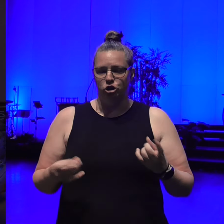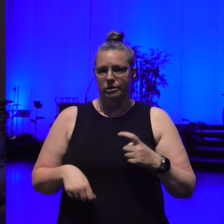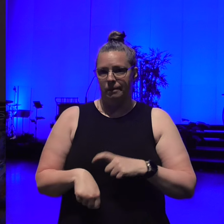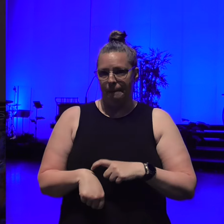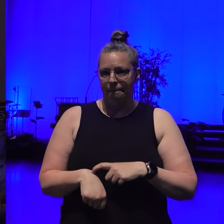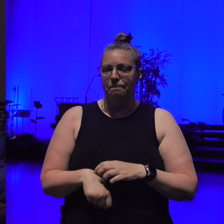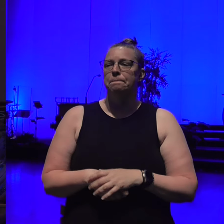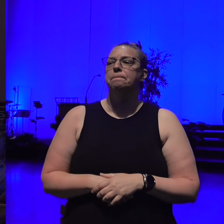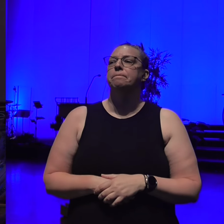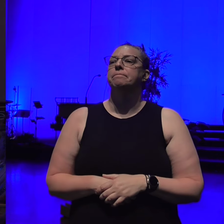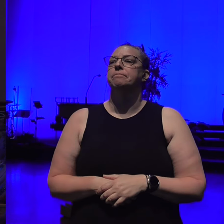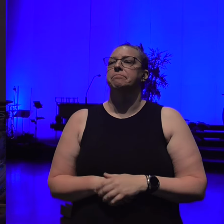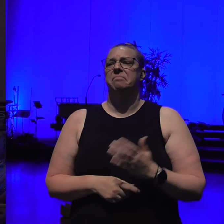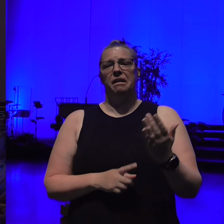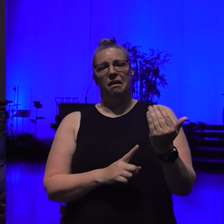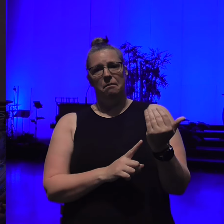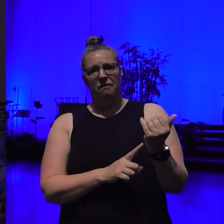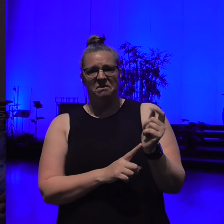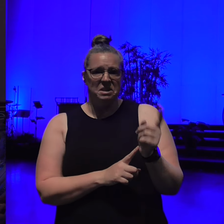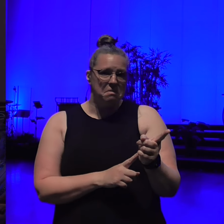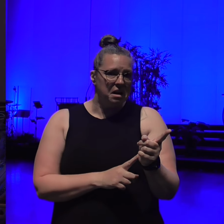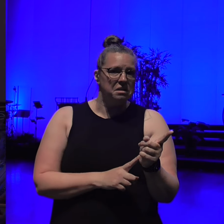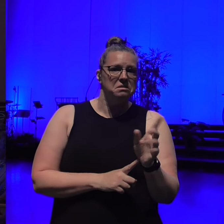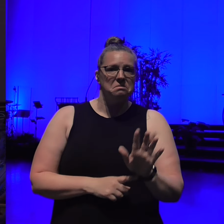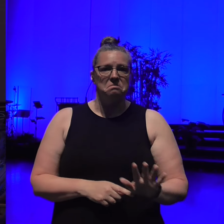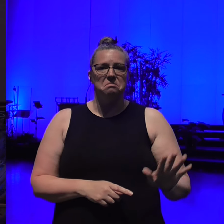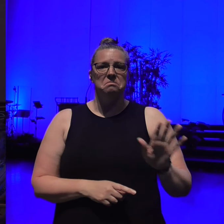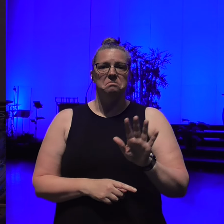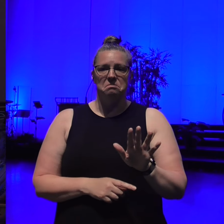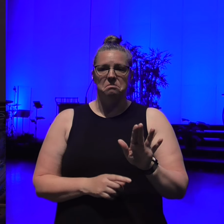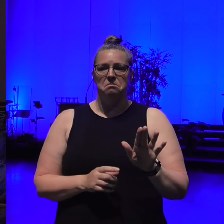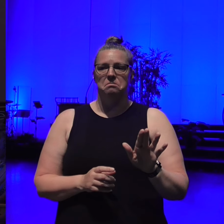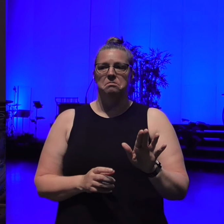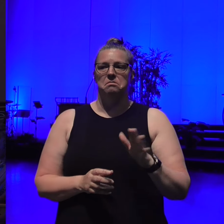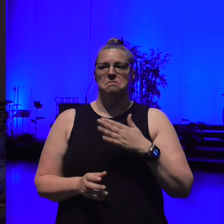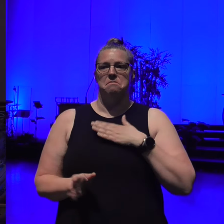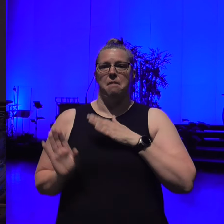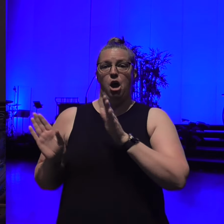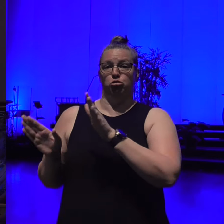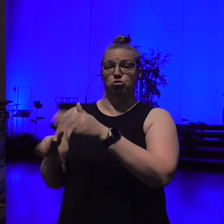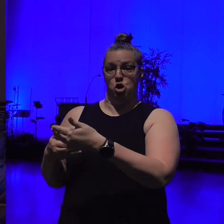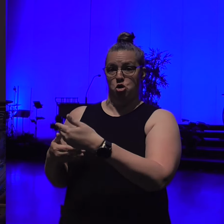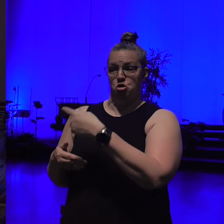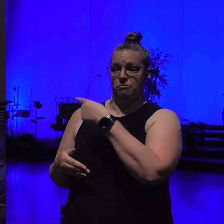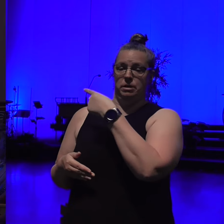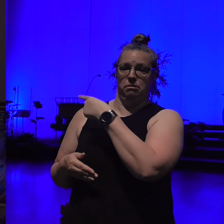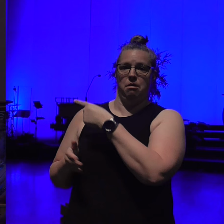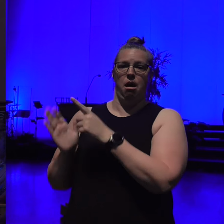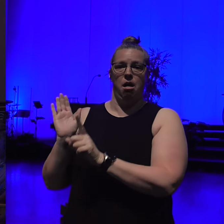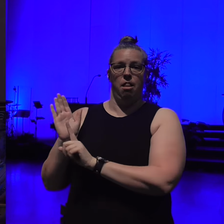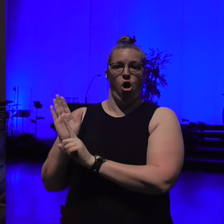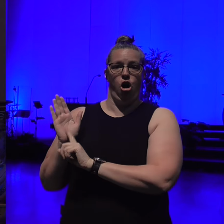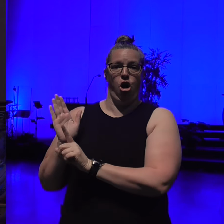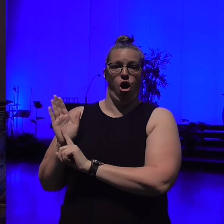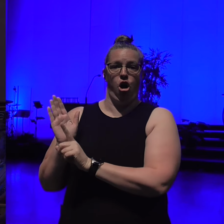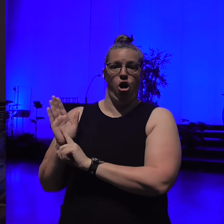después de unos 15 minutos la alarma de mi habitación empezó a sonar "